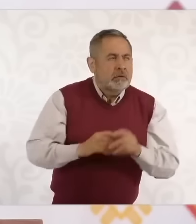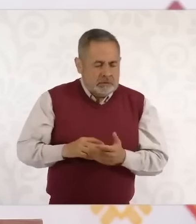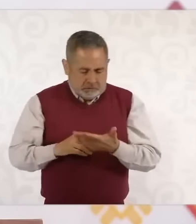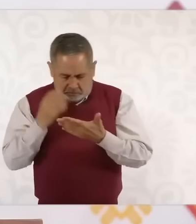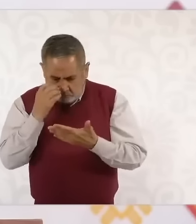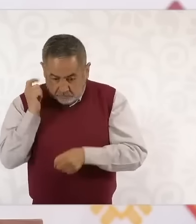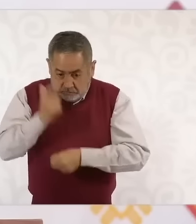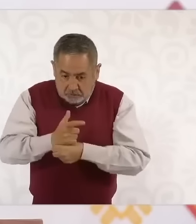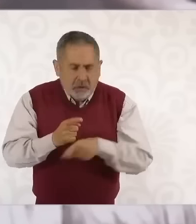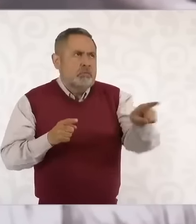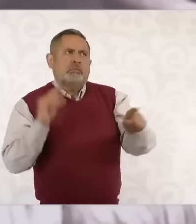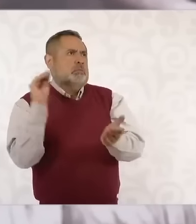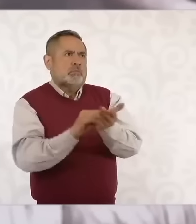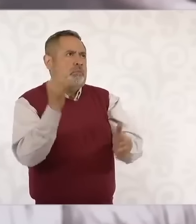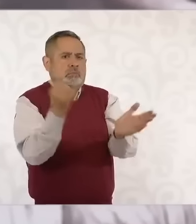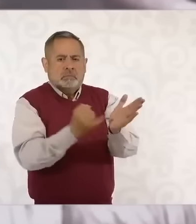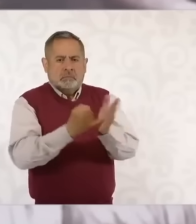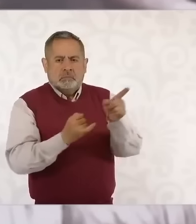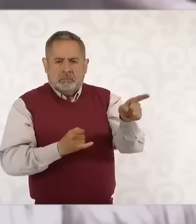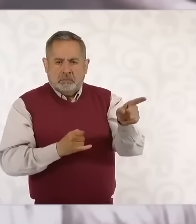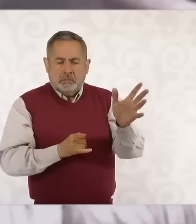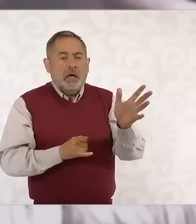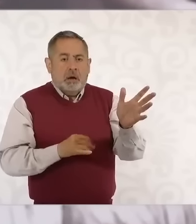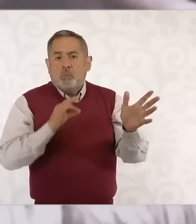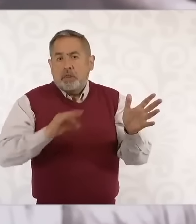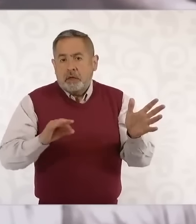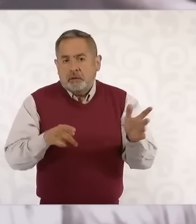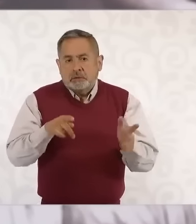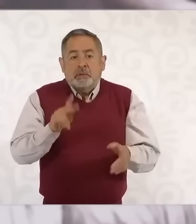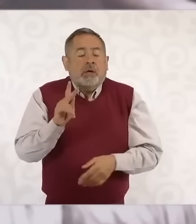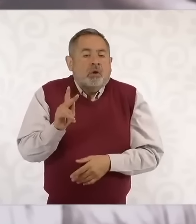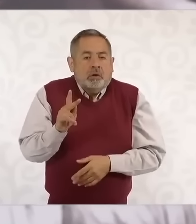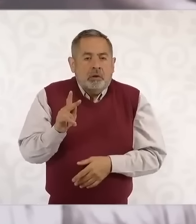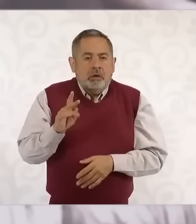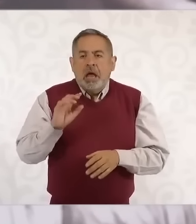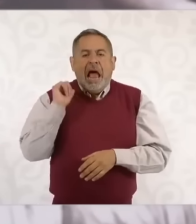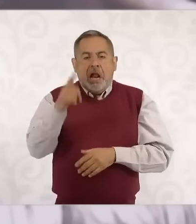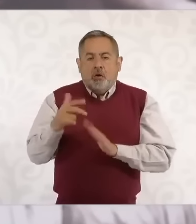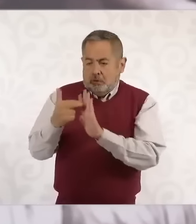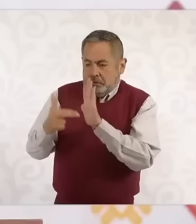respecto a materias reguladas en el tratado y que no hay una forma expedita de solución.